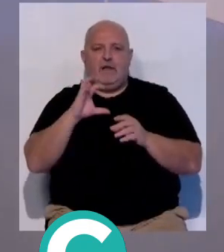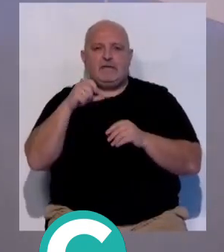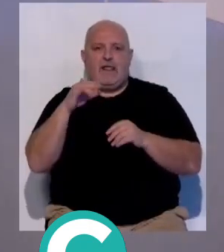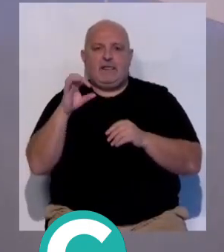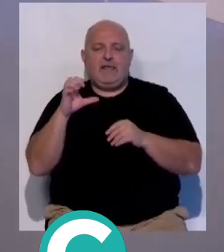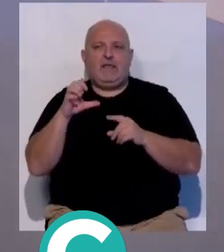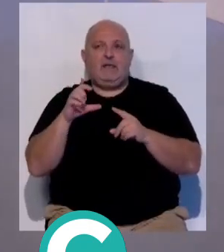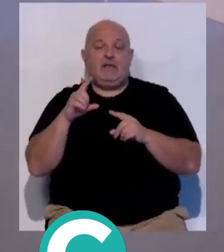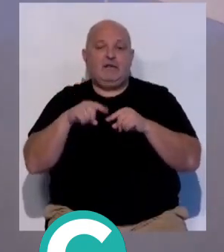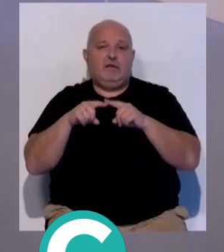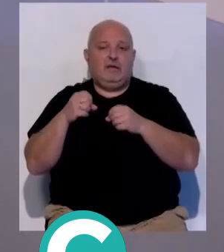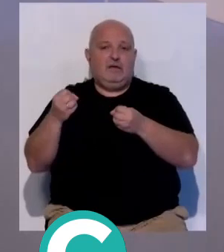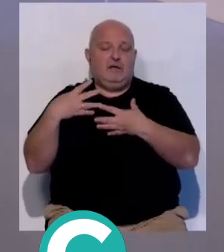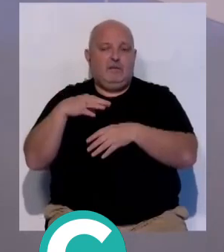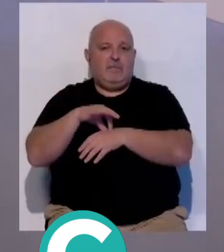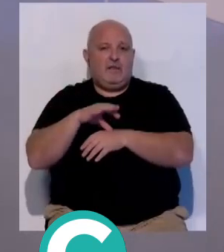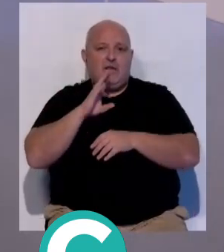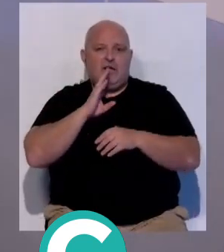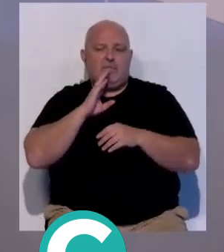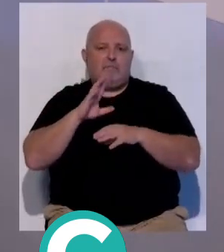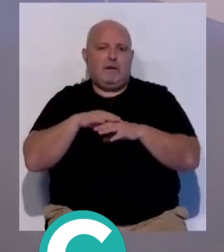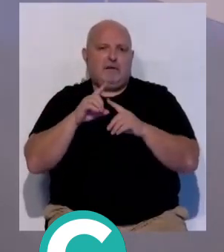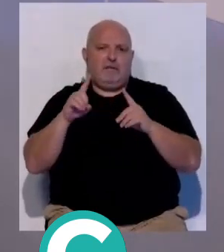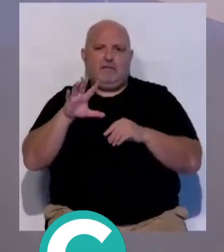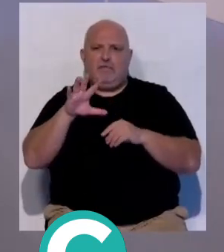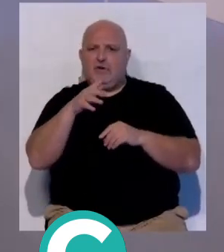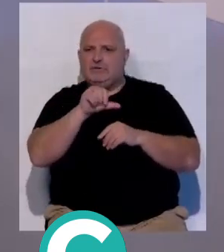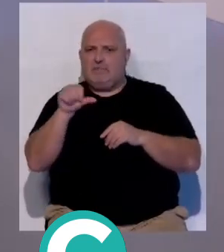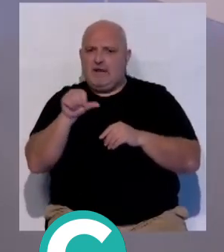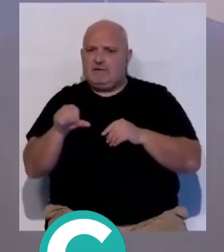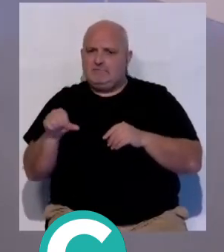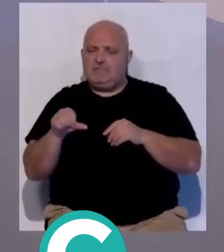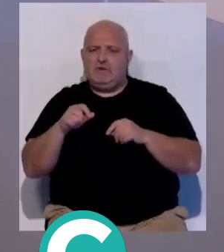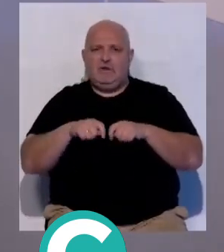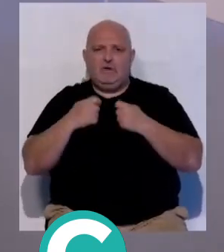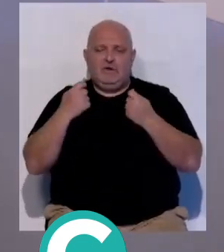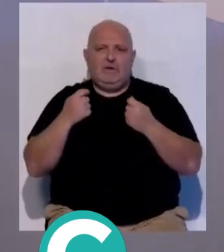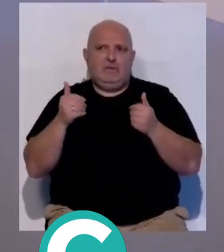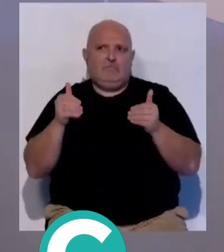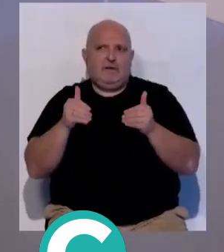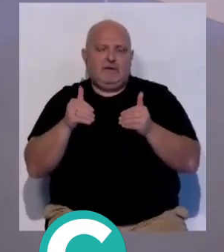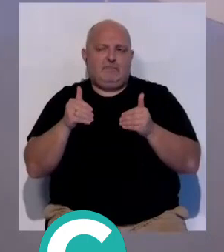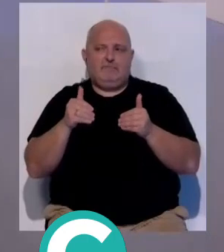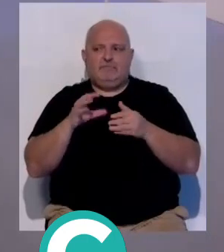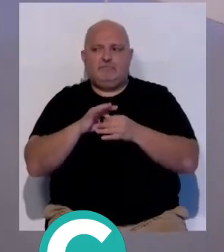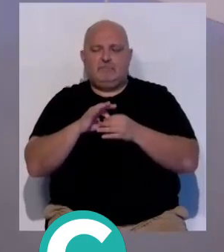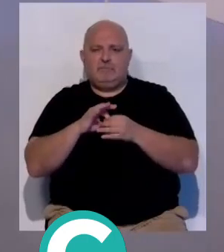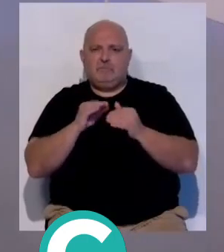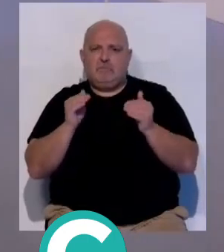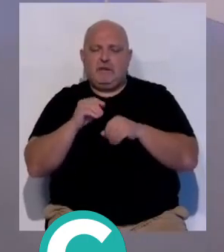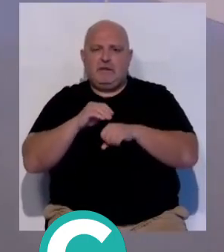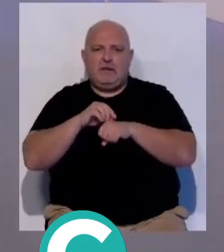según los médicos tiene para cinco semanas es una roturita hablamos hace 100 microsura o roturita